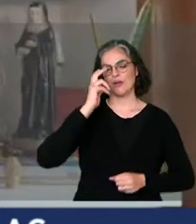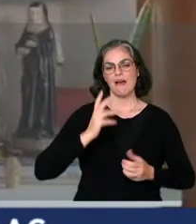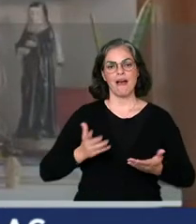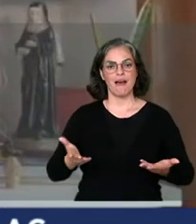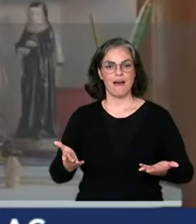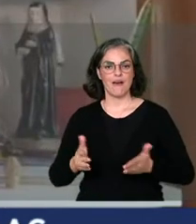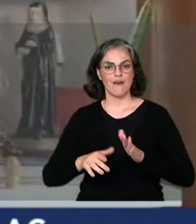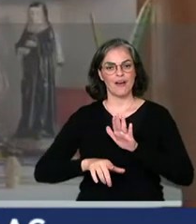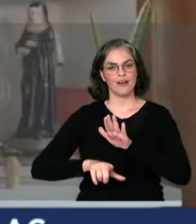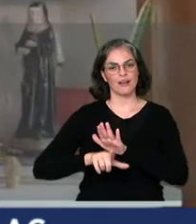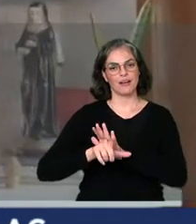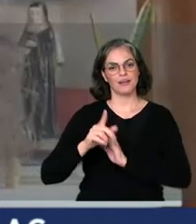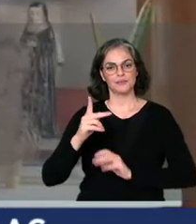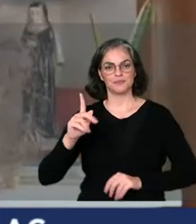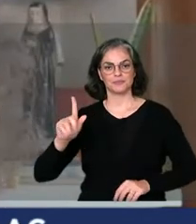PAULO GUSTAVO VEM PARA AMENIZAR OS EFEITOS DA